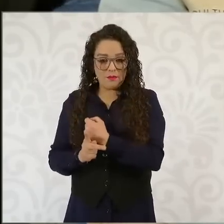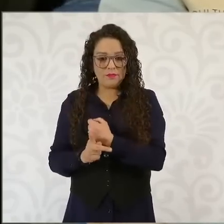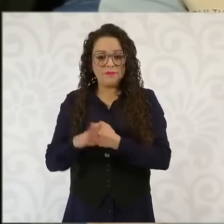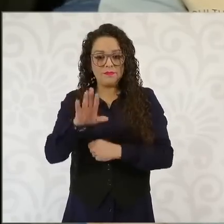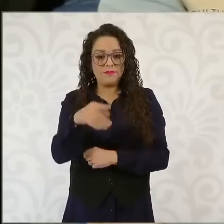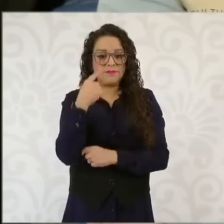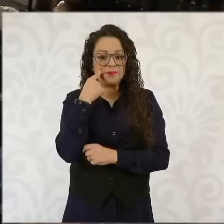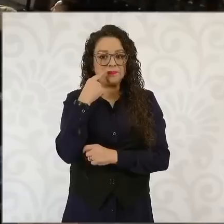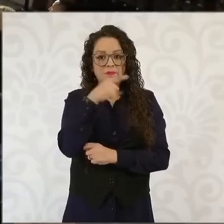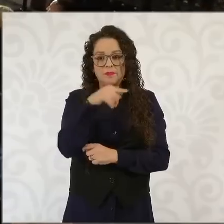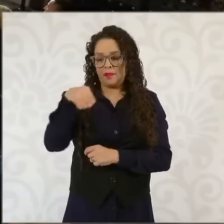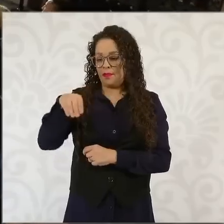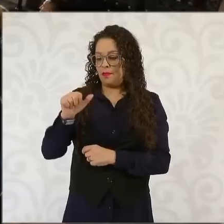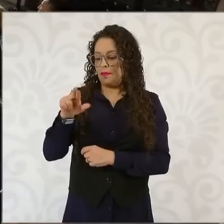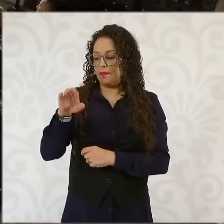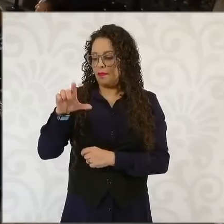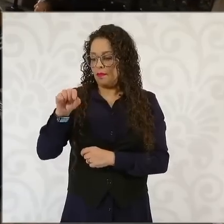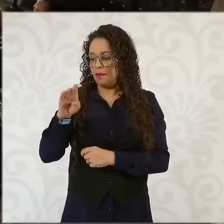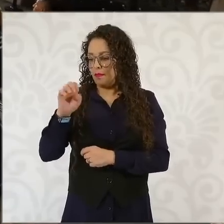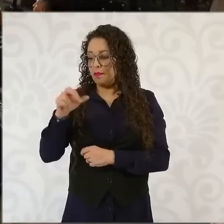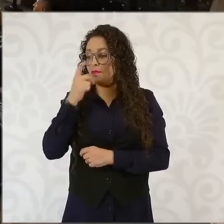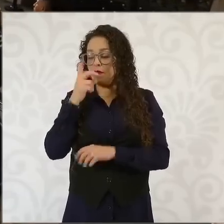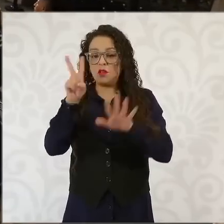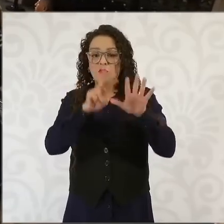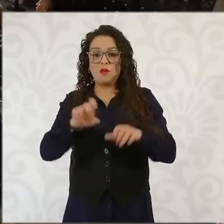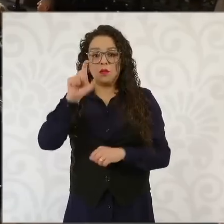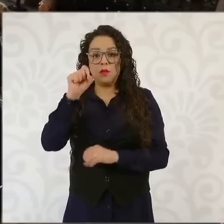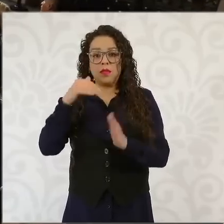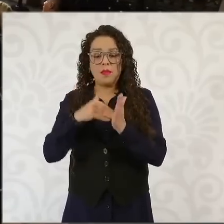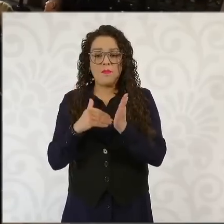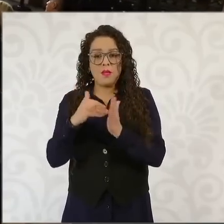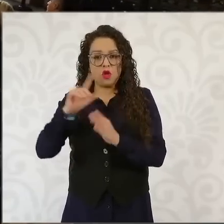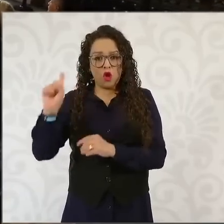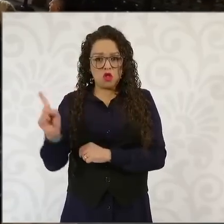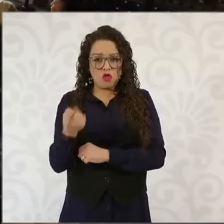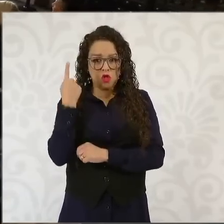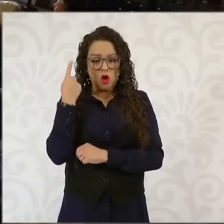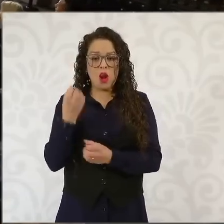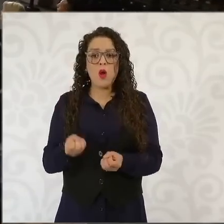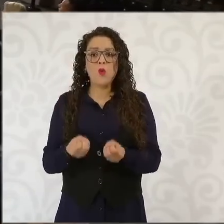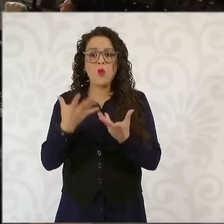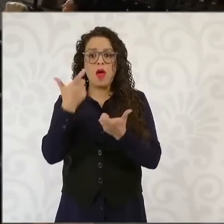220,000 millones de dólares eh cuánto es inversión extranjera hasta ahora cuánto